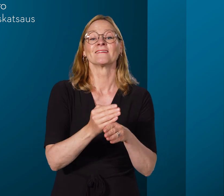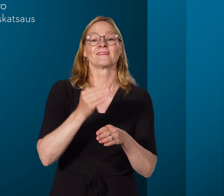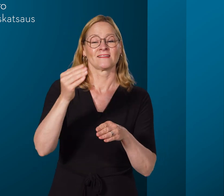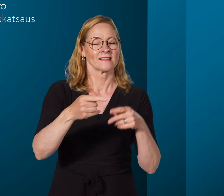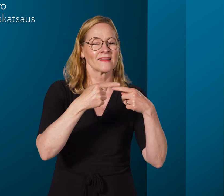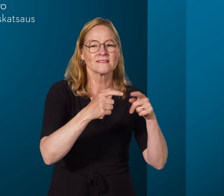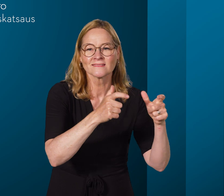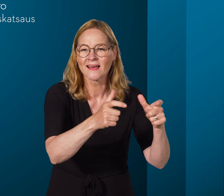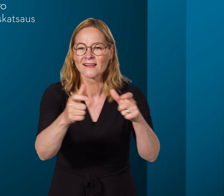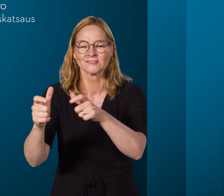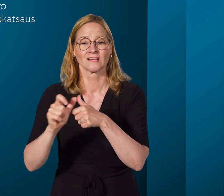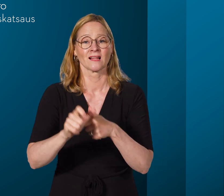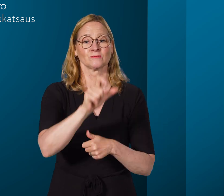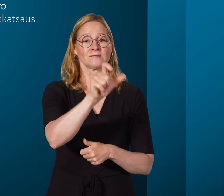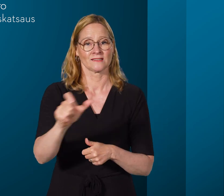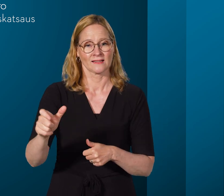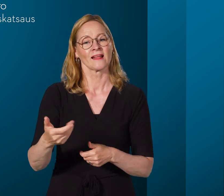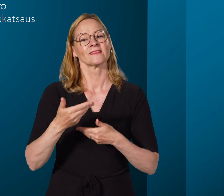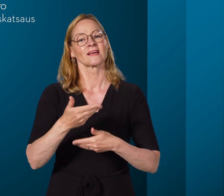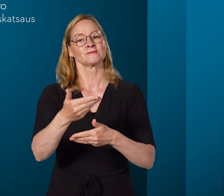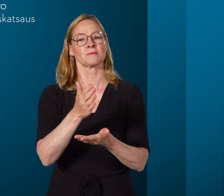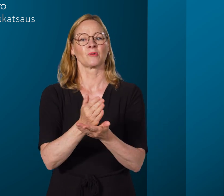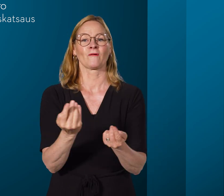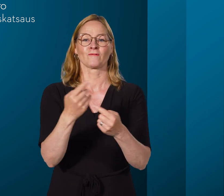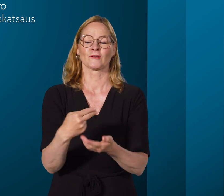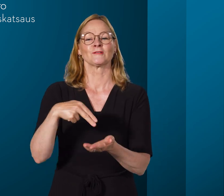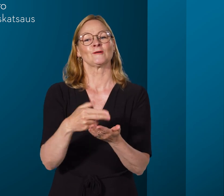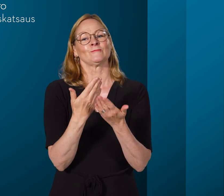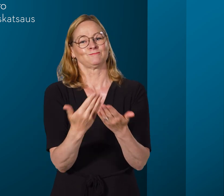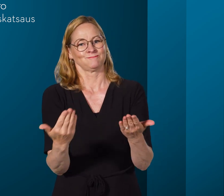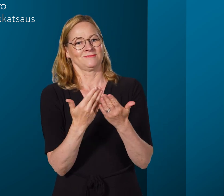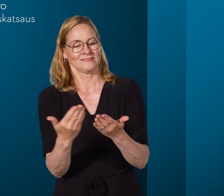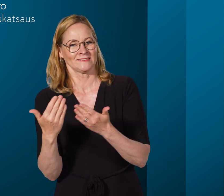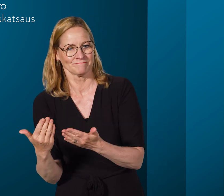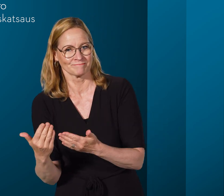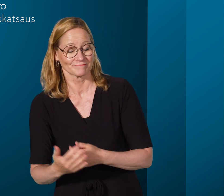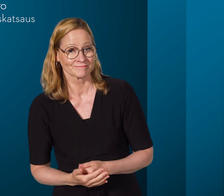Tämän jälkeen eri järjestöjen edustajat saivat esittää tervehdyspuheenvuoronsa.